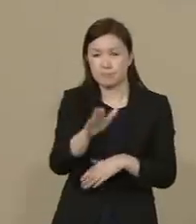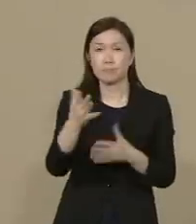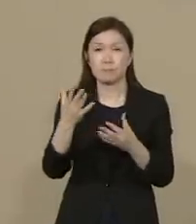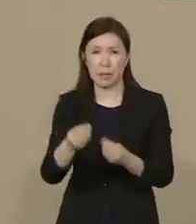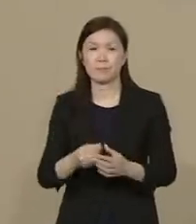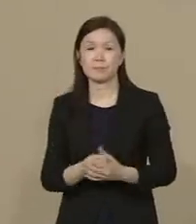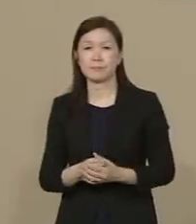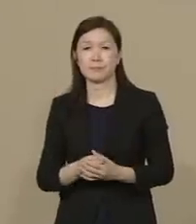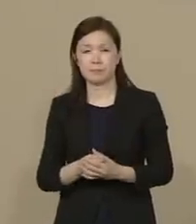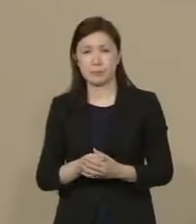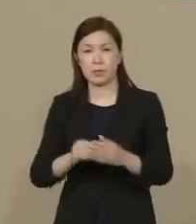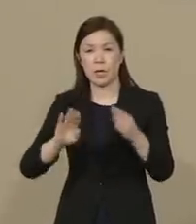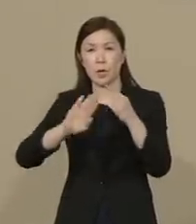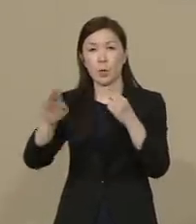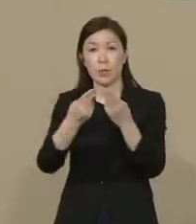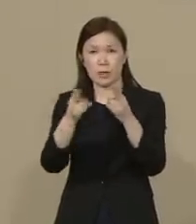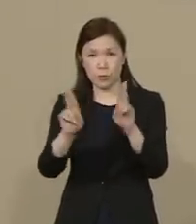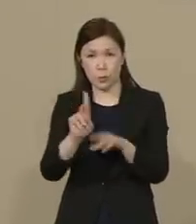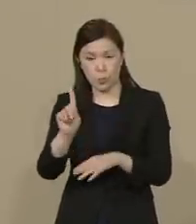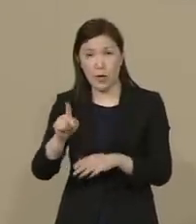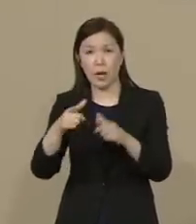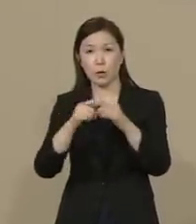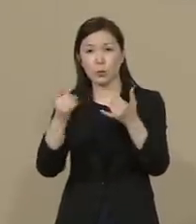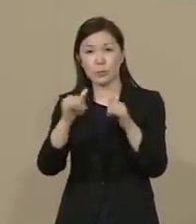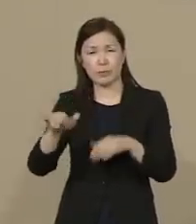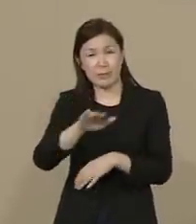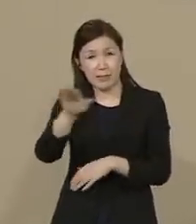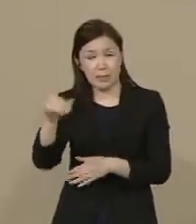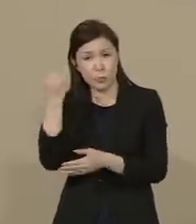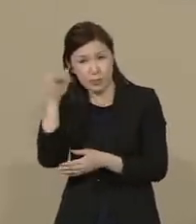また 公明党には 国民目線に立った判断で